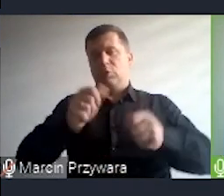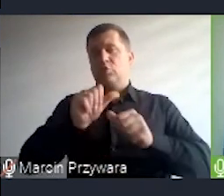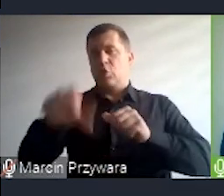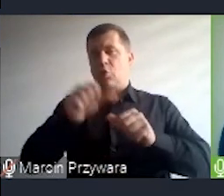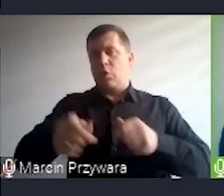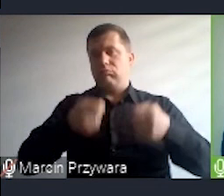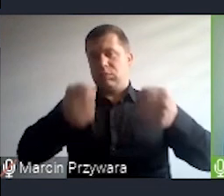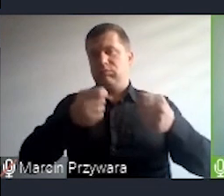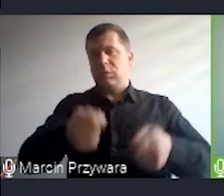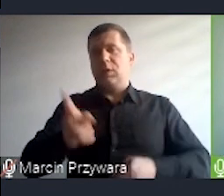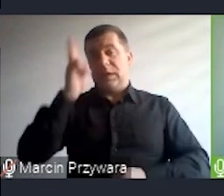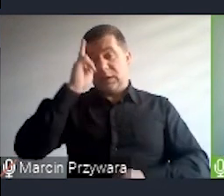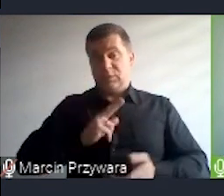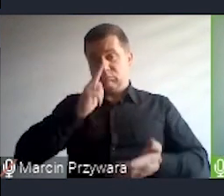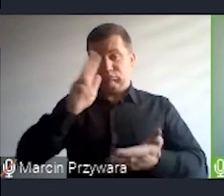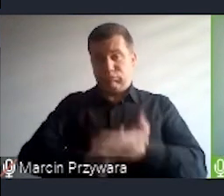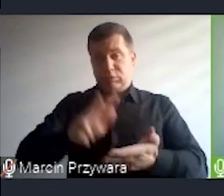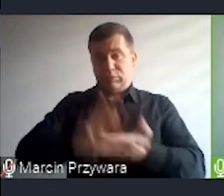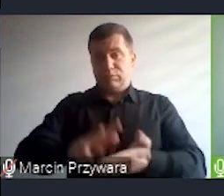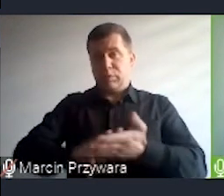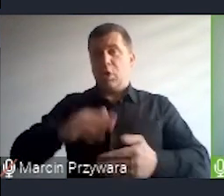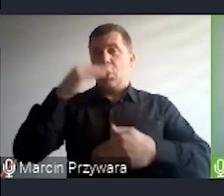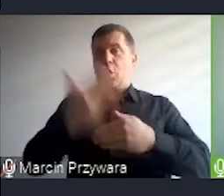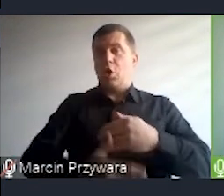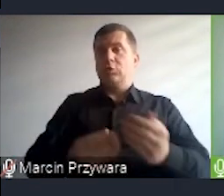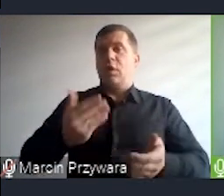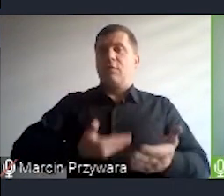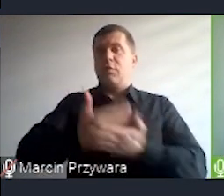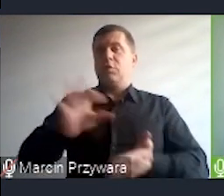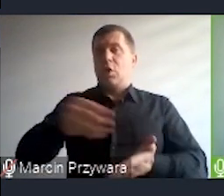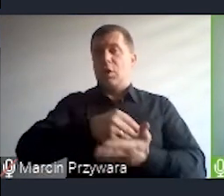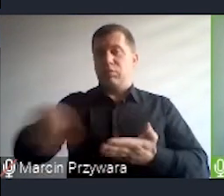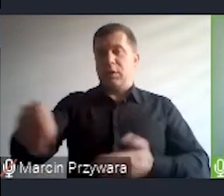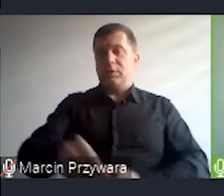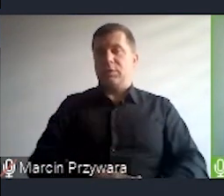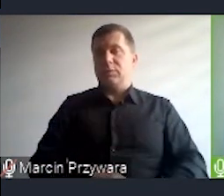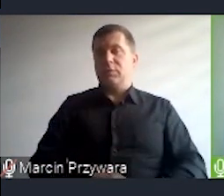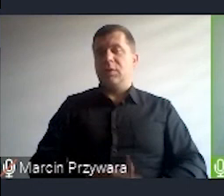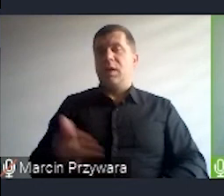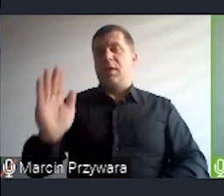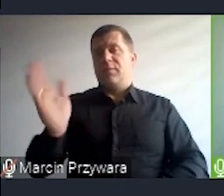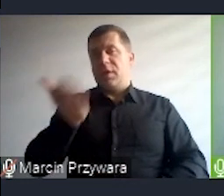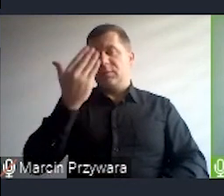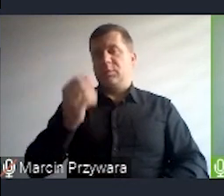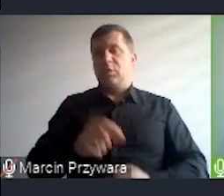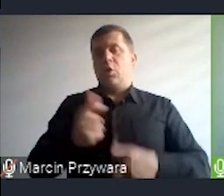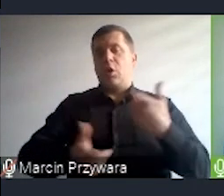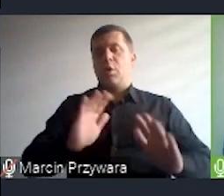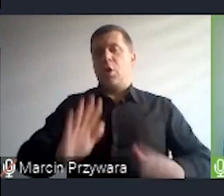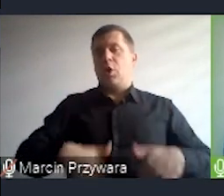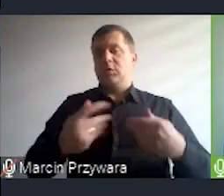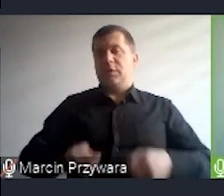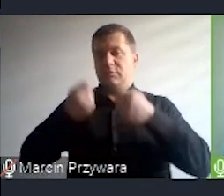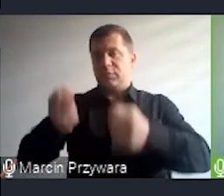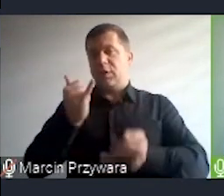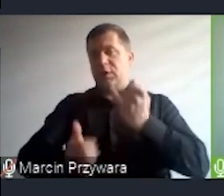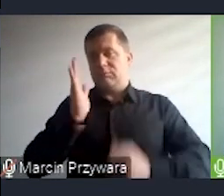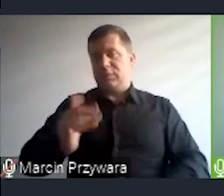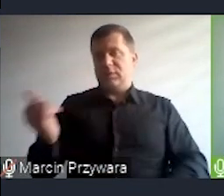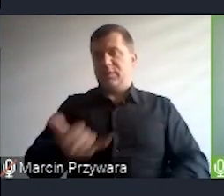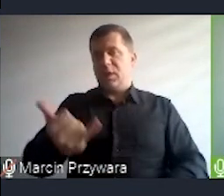Jak instytucja zatwierdzi Państwu końcowy wniosek o płatność to wezwie was do składania takich oświadczeń, jeśli będzie trwałość